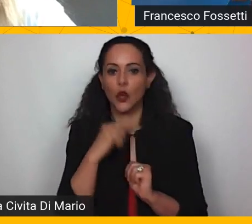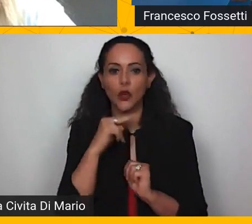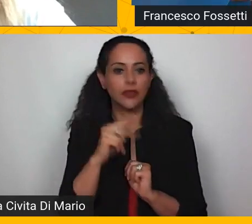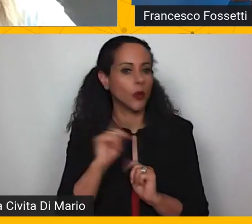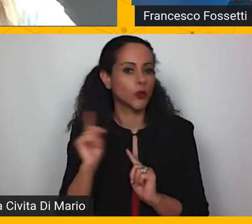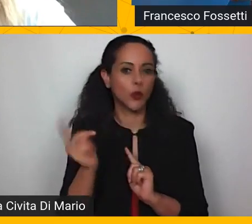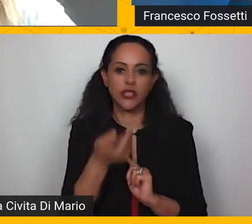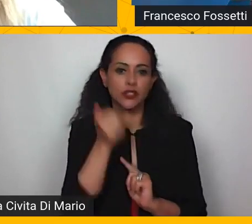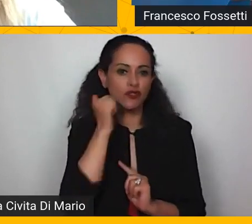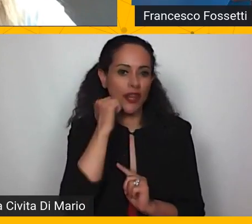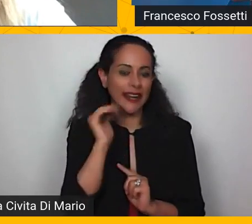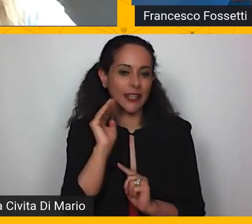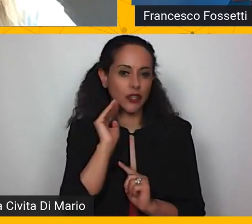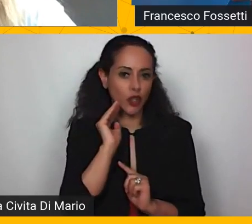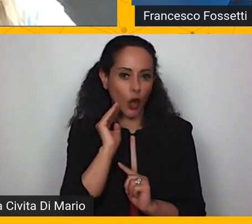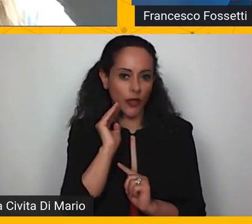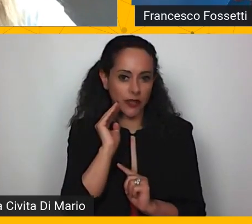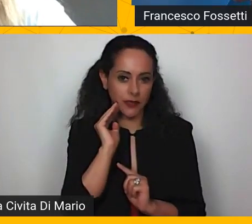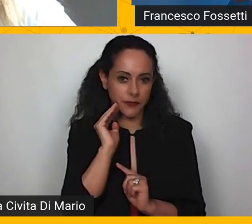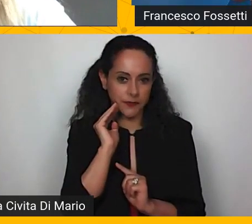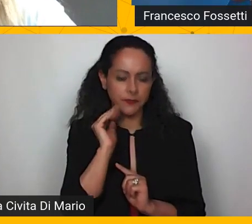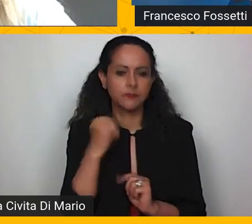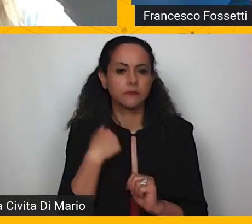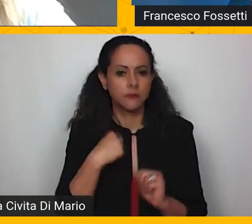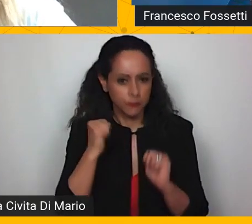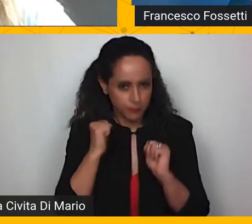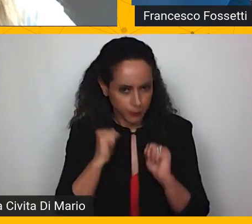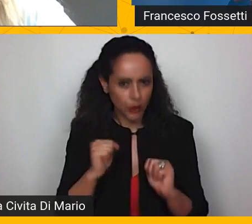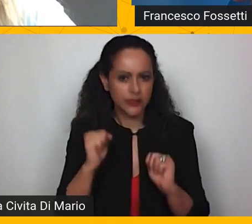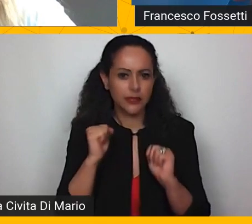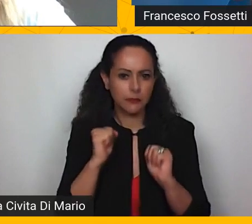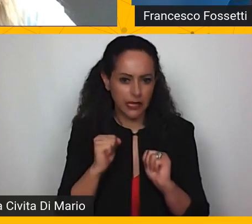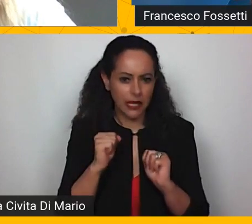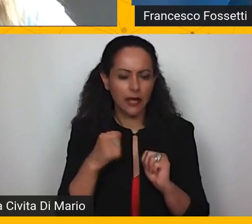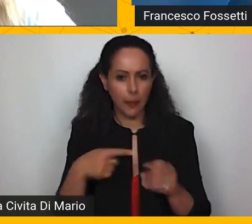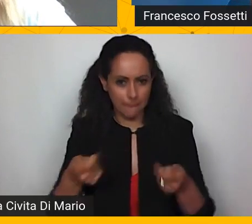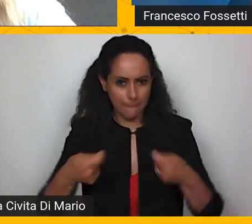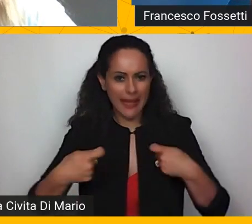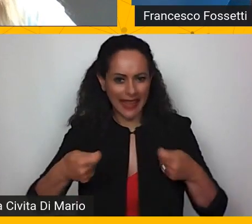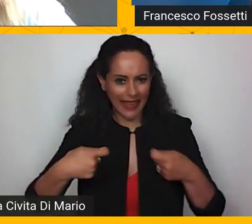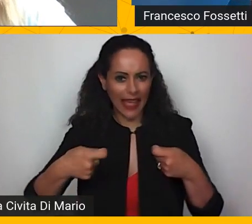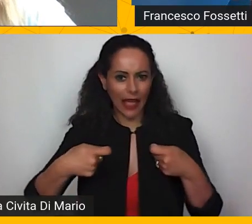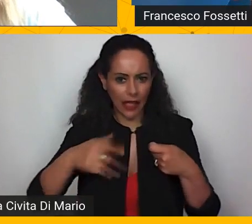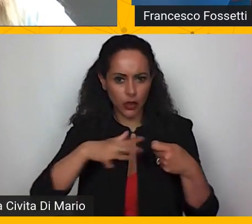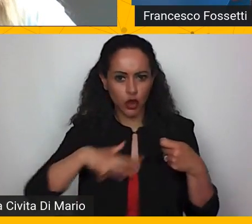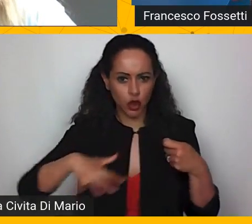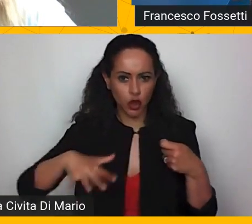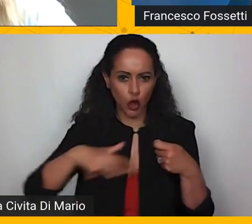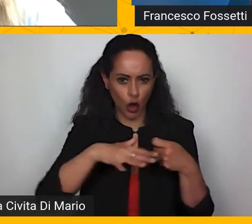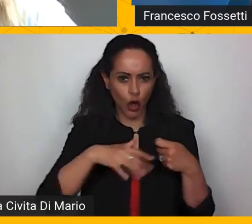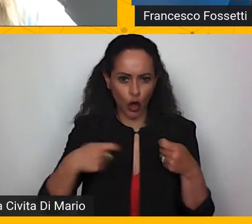dico a tutti i genitori eh c'è davvero la possibilità cioè